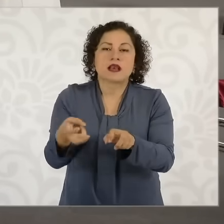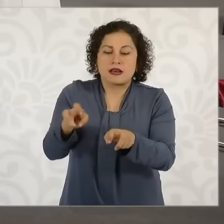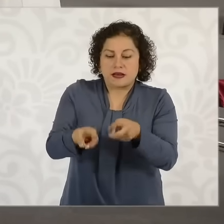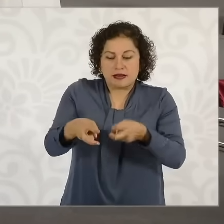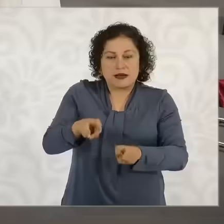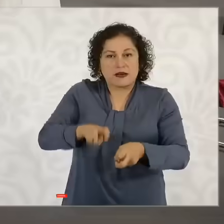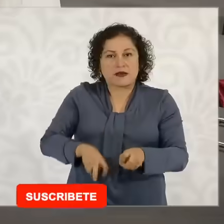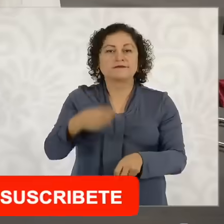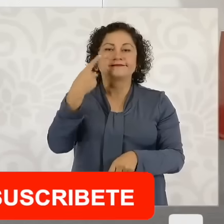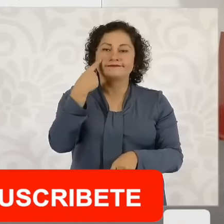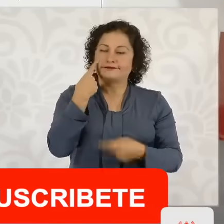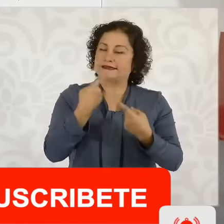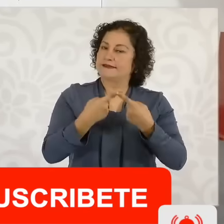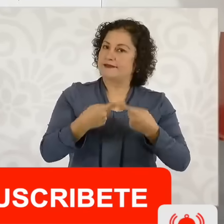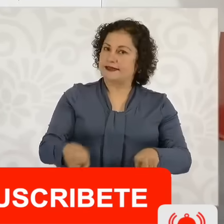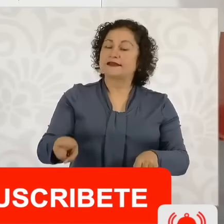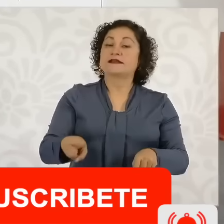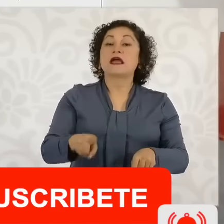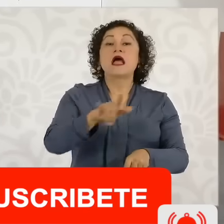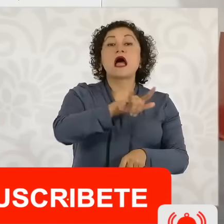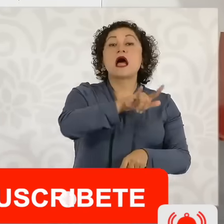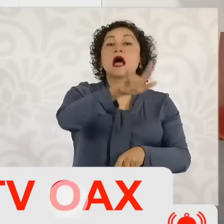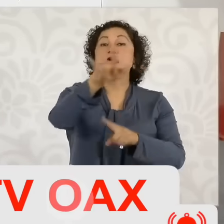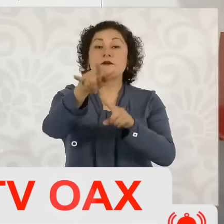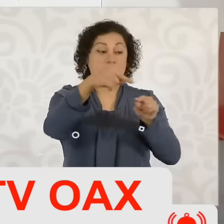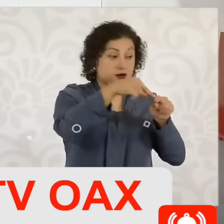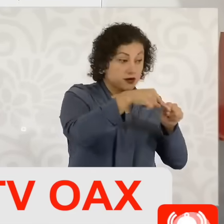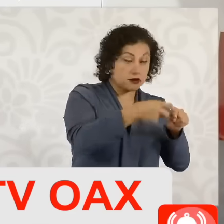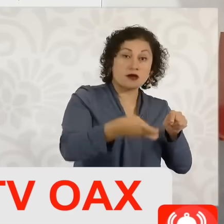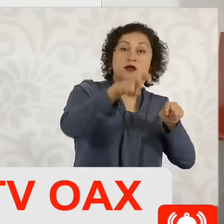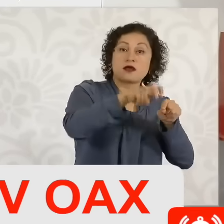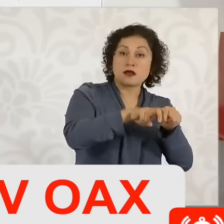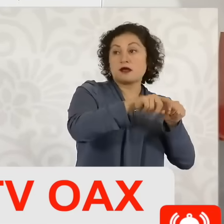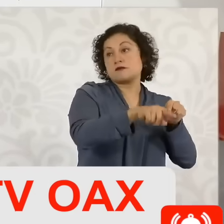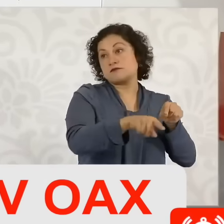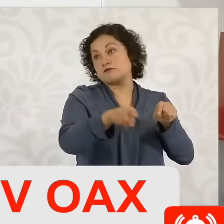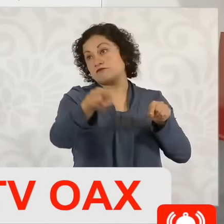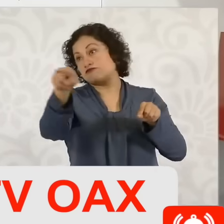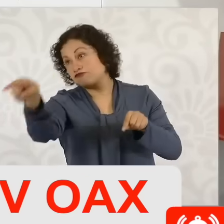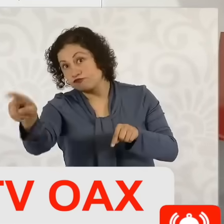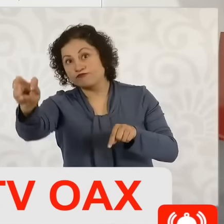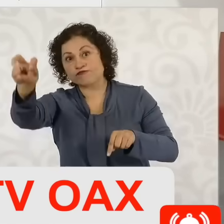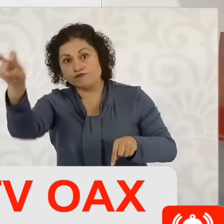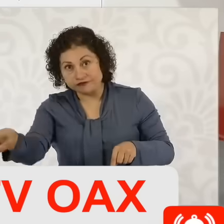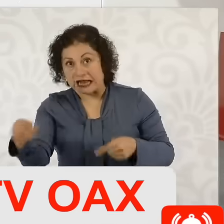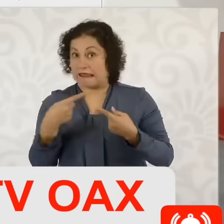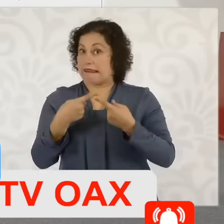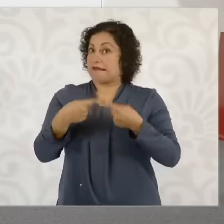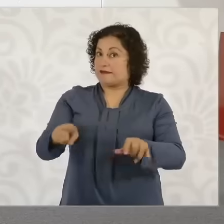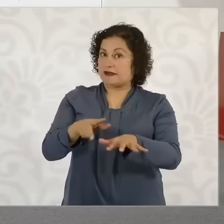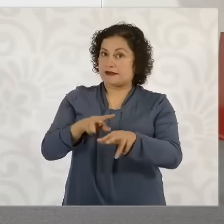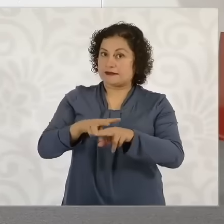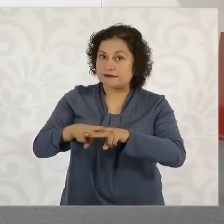van de un punto A un punto B. El tren va bajando y subiendo pasajeros en cada una de las estaciones.